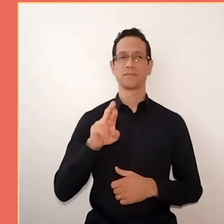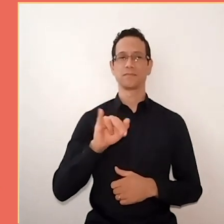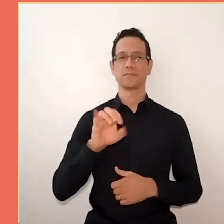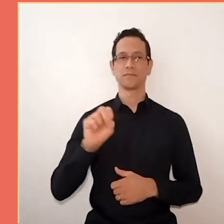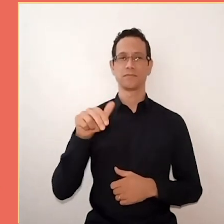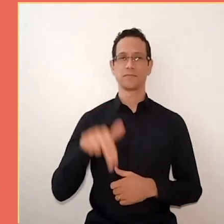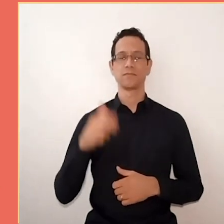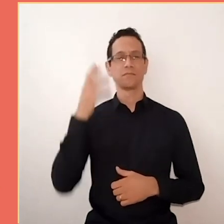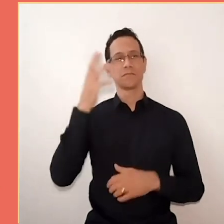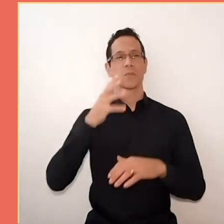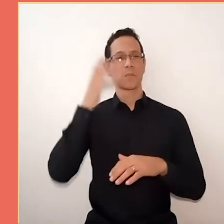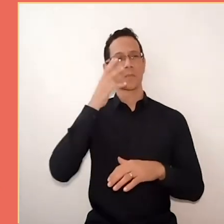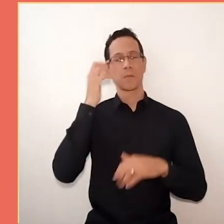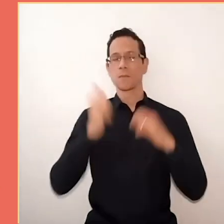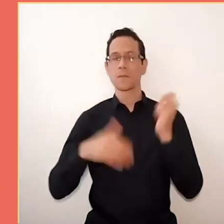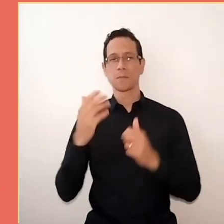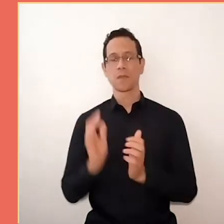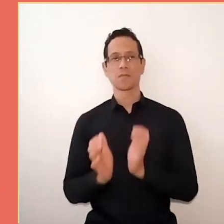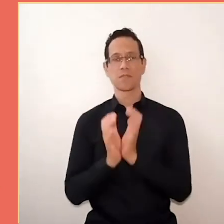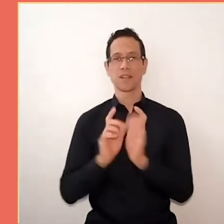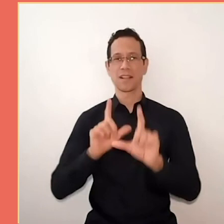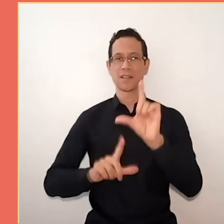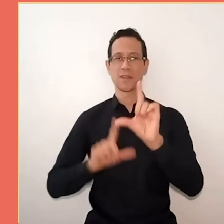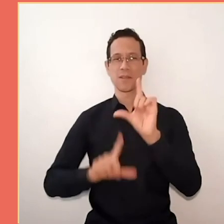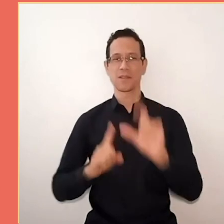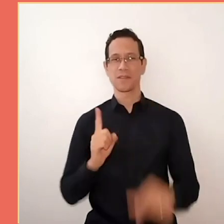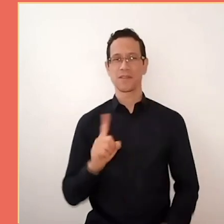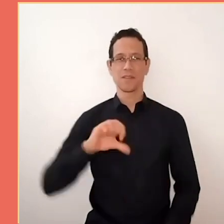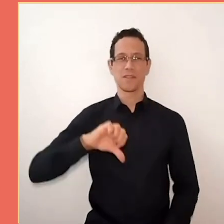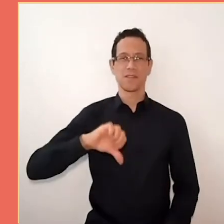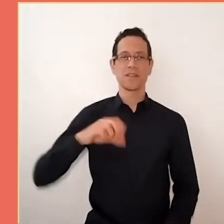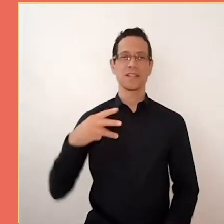quando ela recebeu o Nobel de Literatura em 1993,